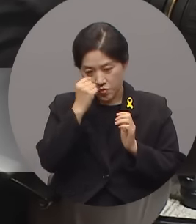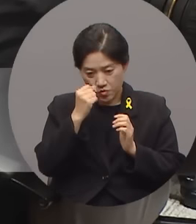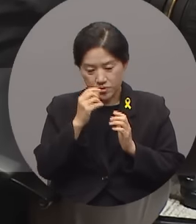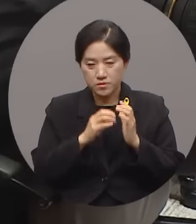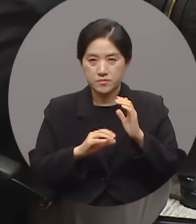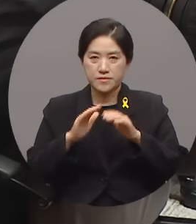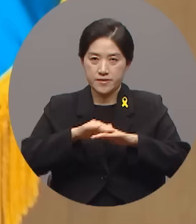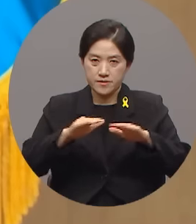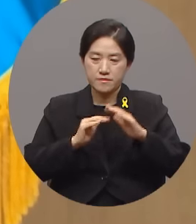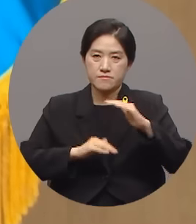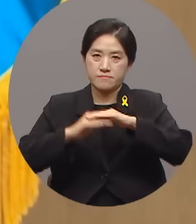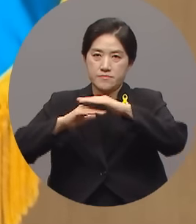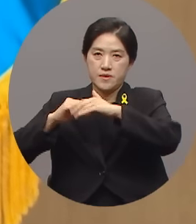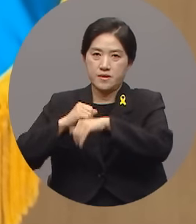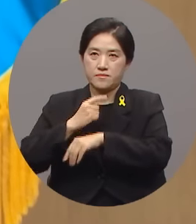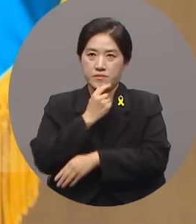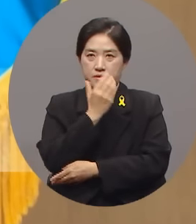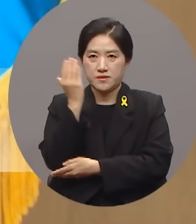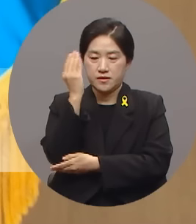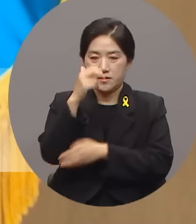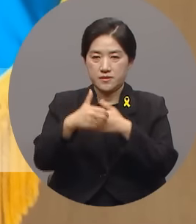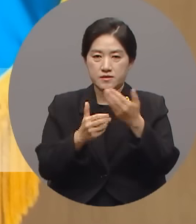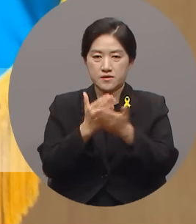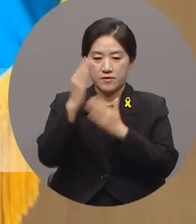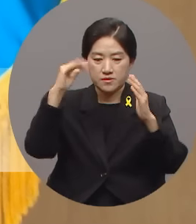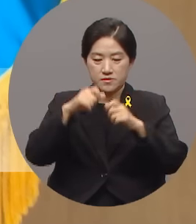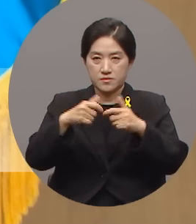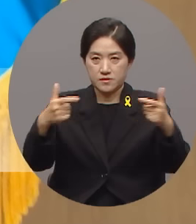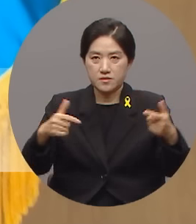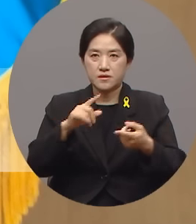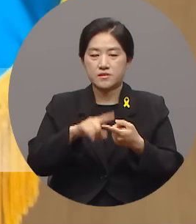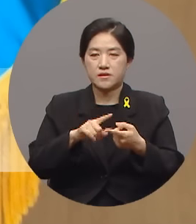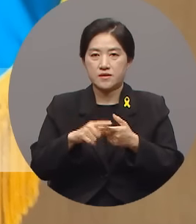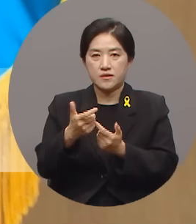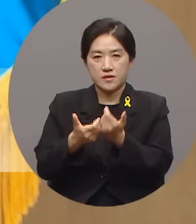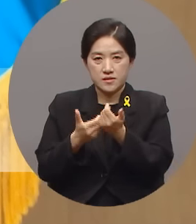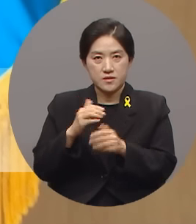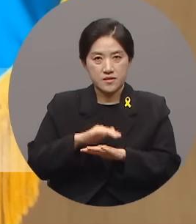정책을 추진하며 민생 토론회를 통해 부족한 부분을 채워 넣겠다고 했습니다.